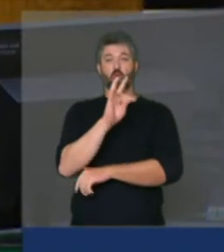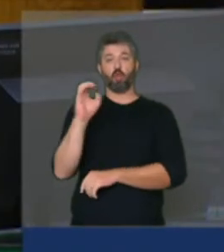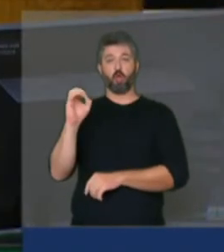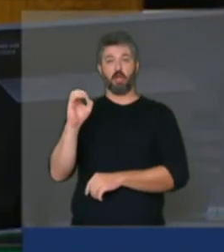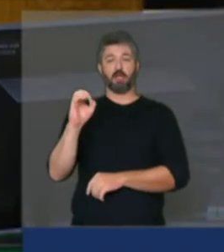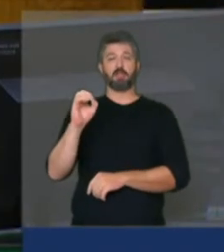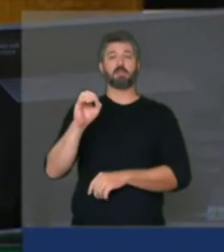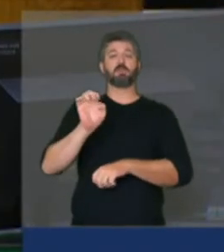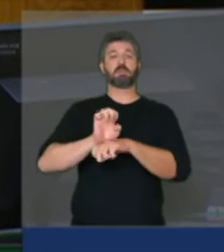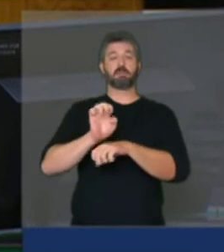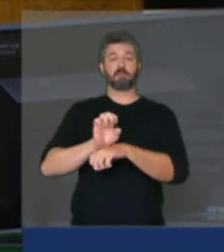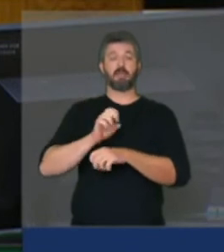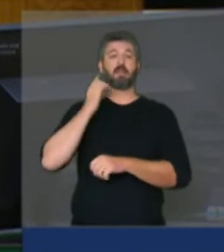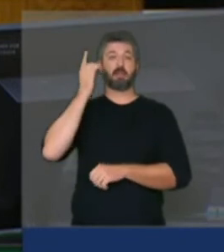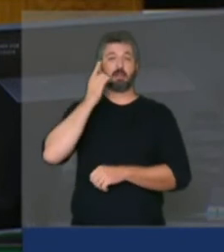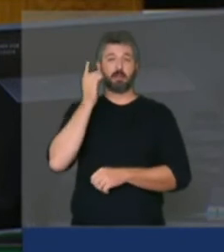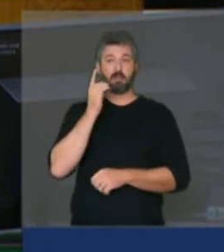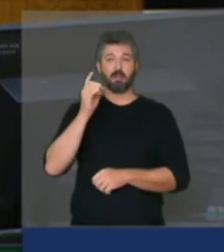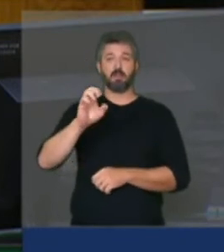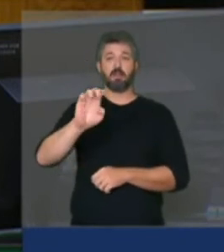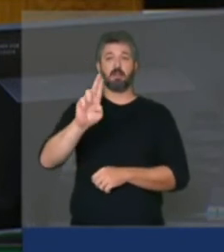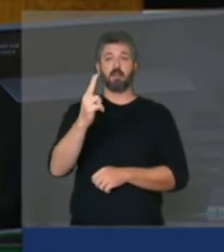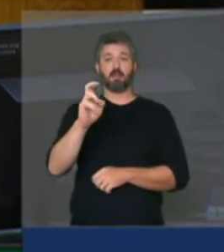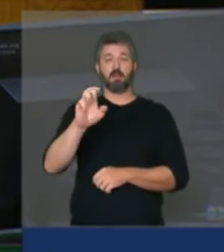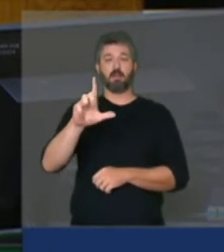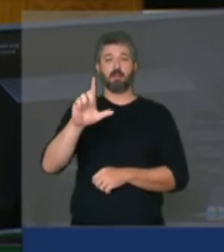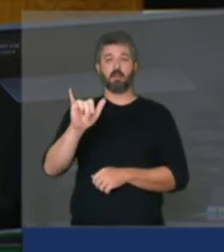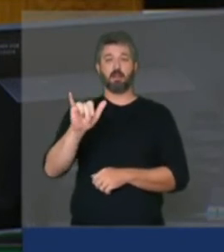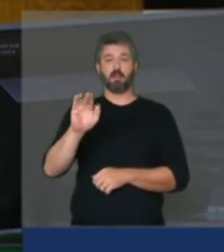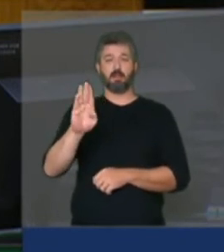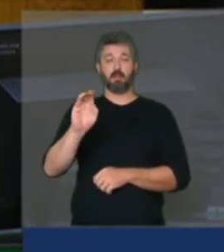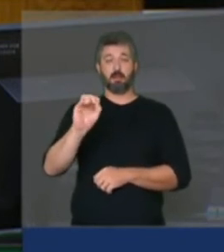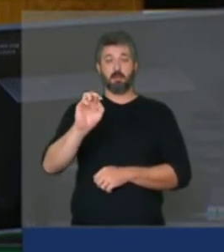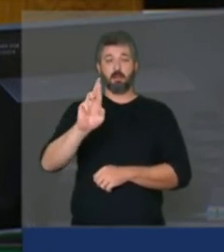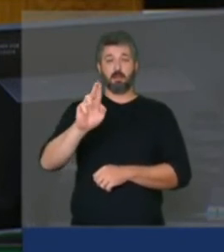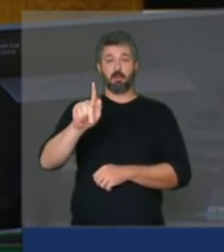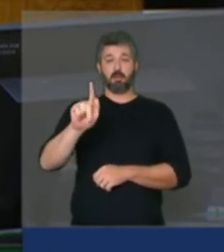TOCANTINS, DEPUTADO ELI BORGES, DEPUTADO ELI BORGES QUE JÁ ESTÁ AÍ NA TELA. TEM